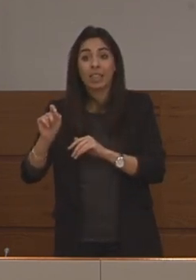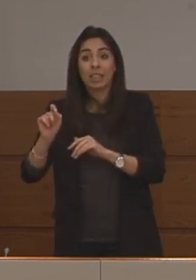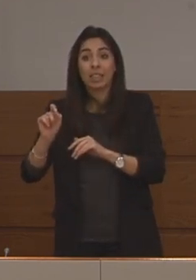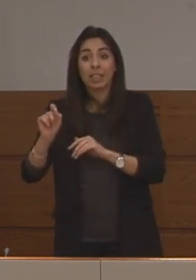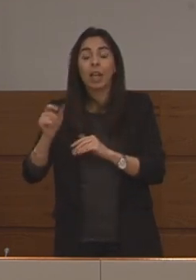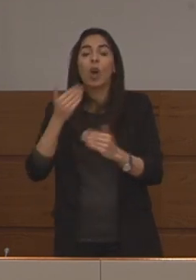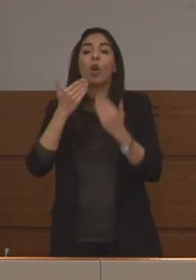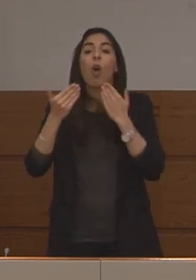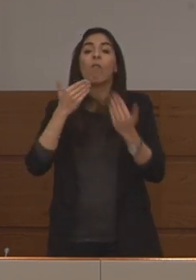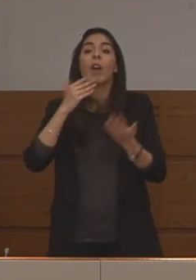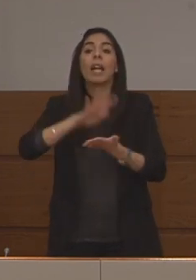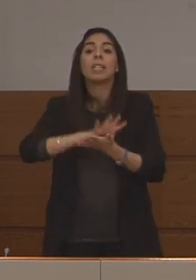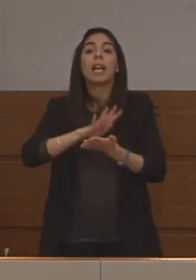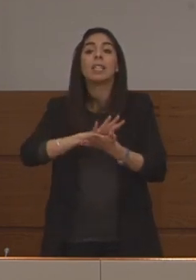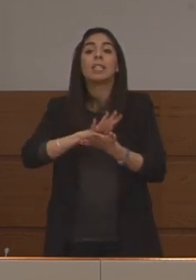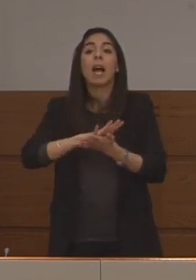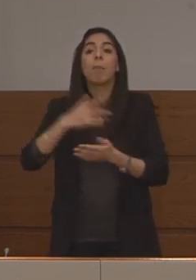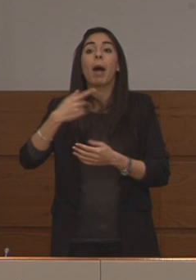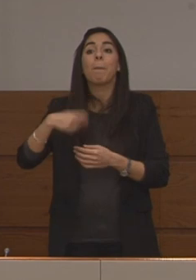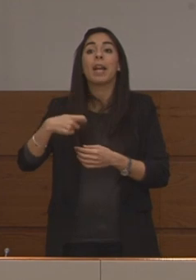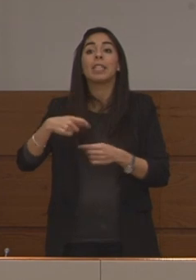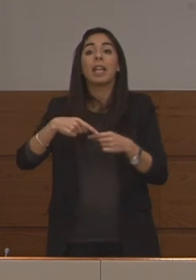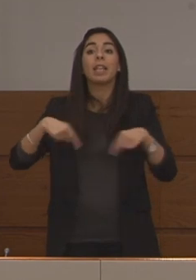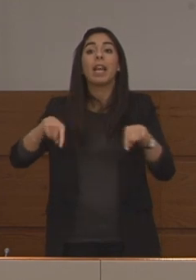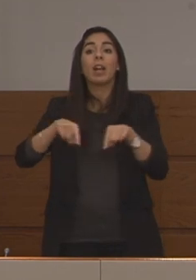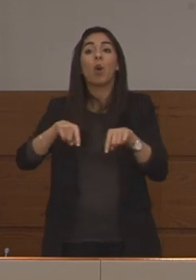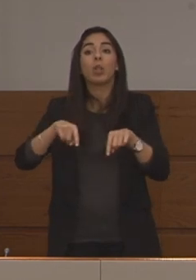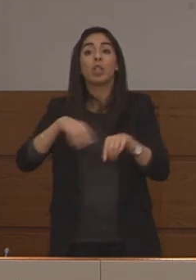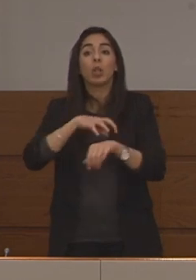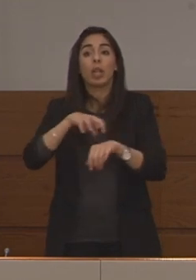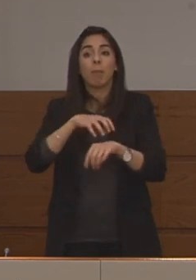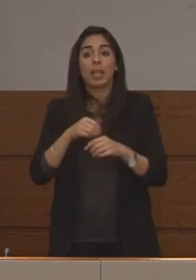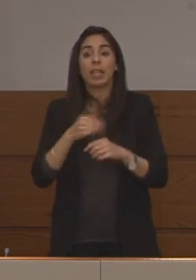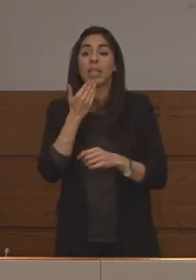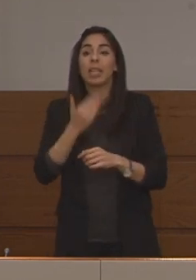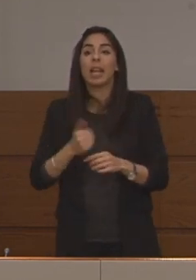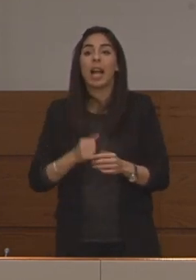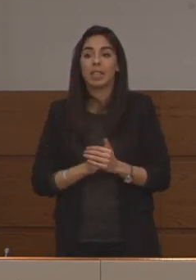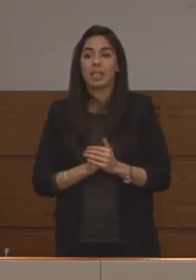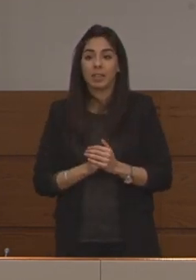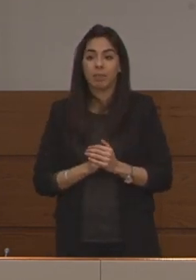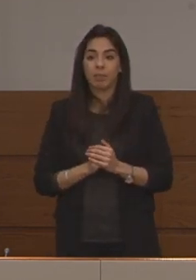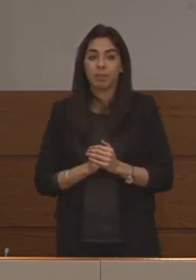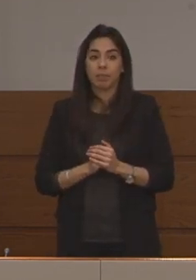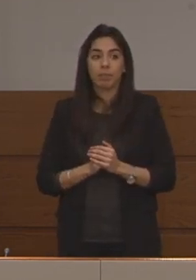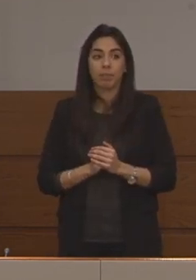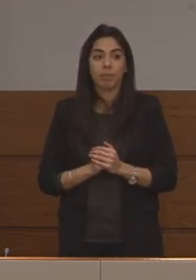conferenza stampa del Presidente del Consiglio dei Ministri. Grazie.